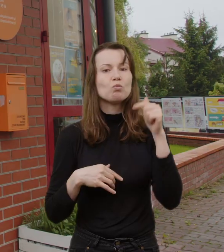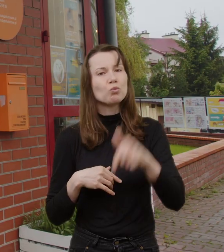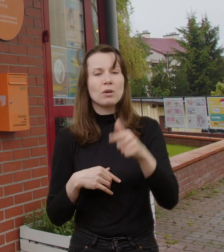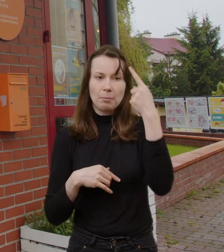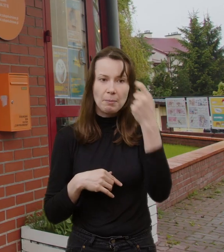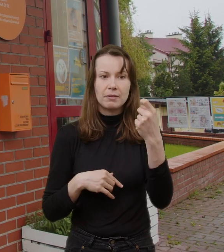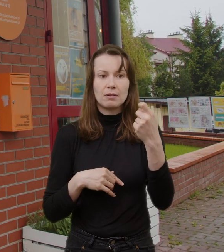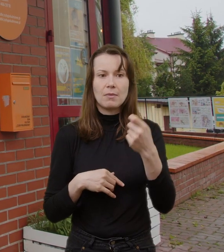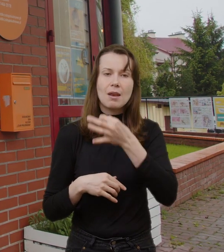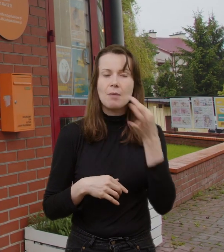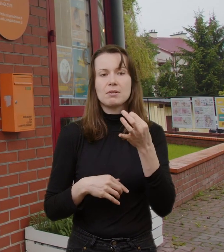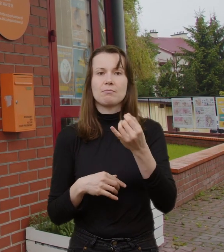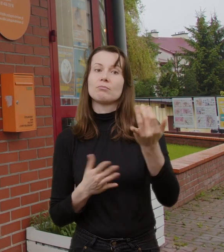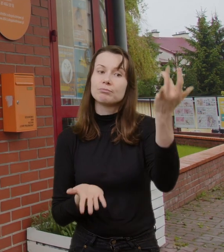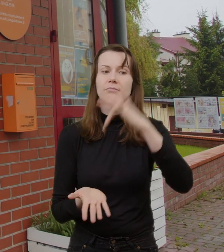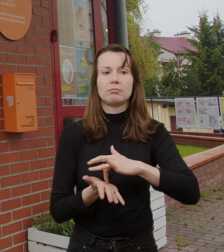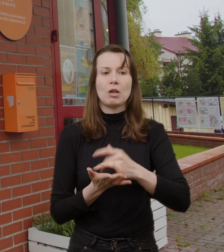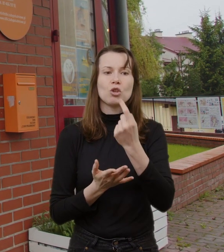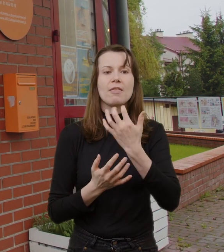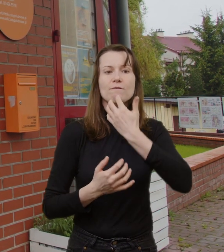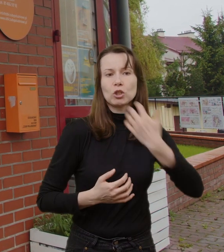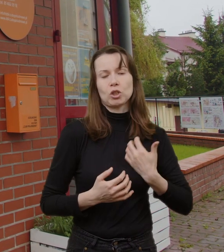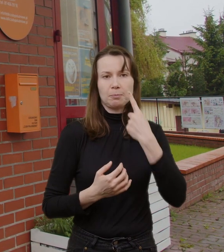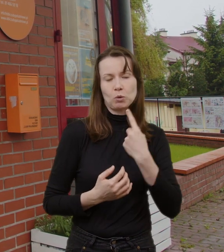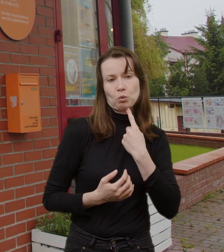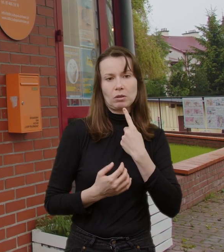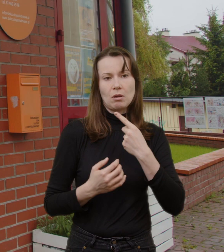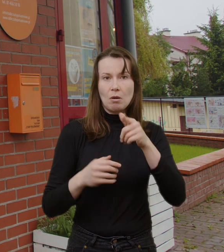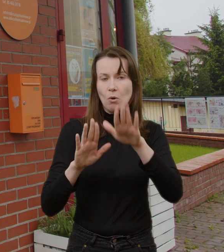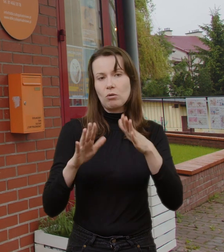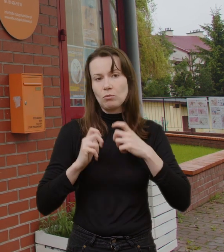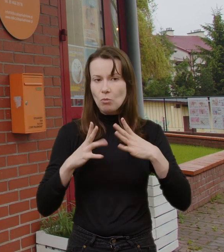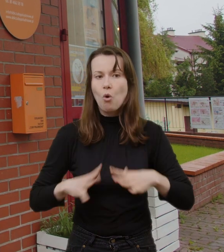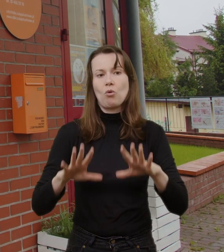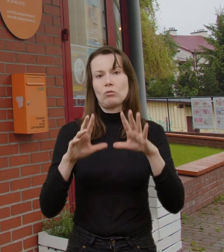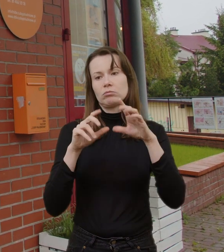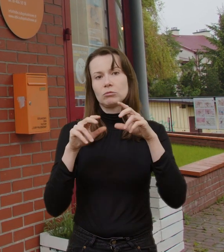Lektor AD: Wejście do DDKu. Przeszklone jednoskrzydłowe drzwi. Nad nimi znacznik systemu TOTUPOINT.